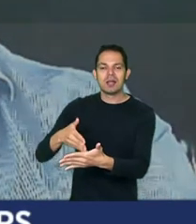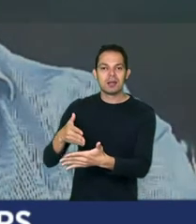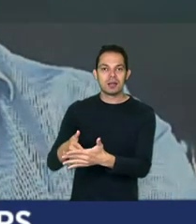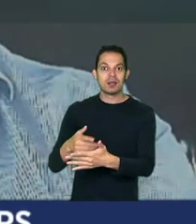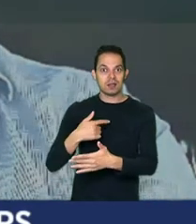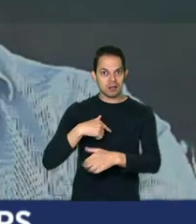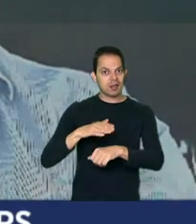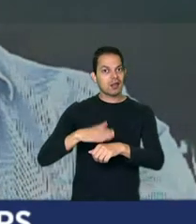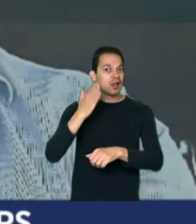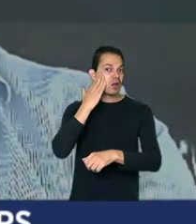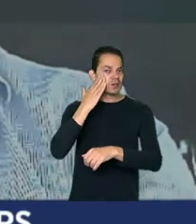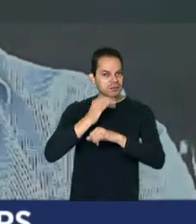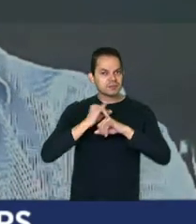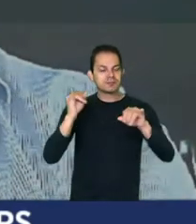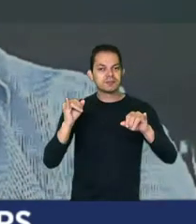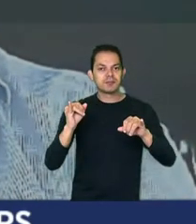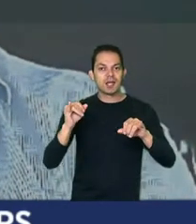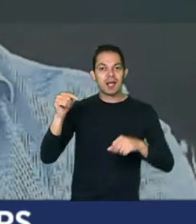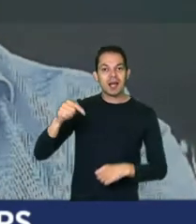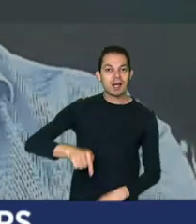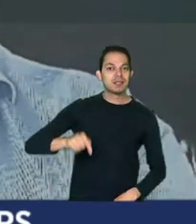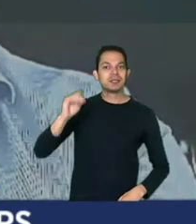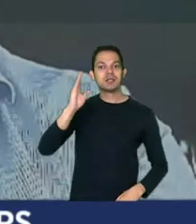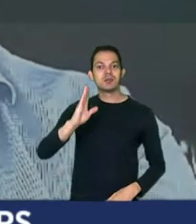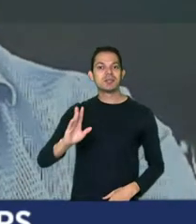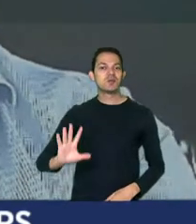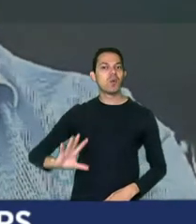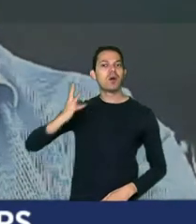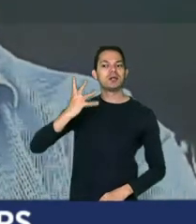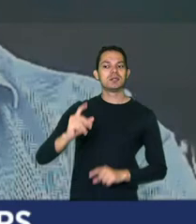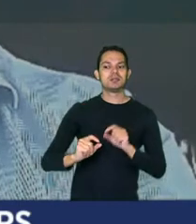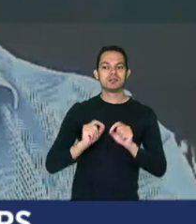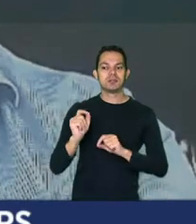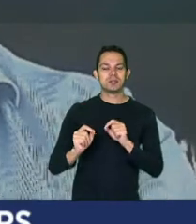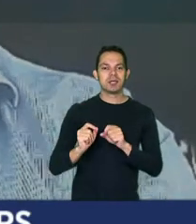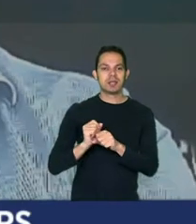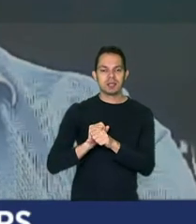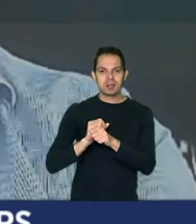REGISTRO IR , POIS EU VOU LHES DIZER O QUE É. ACONTECE QUE O BRASIL, DEPOIS DE ANOS DE PANDEMIA, CONTINUA SENDO